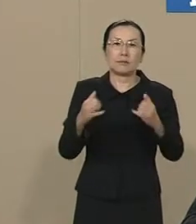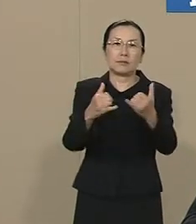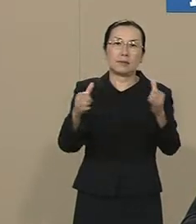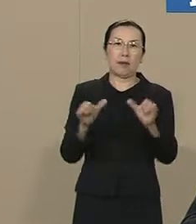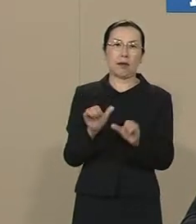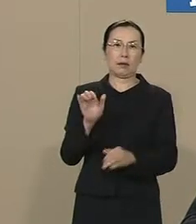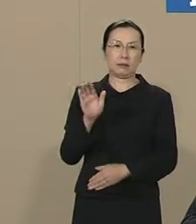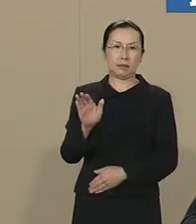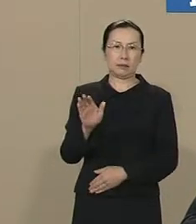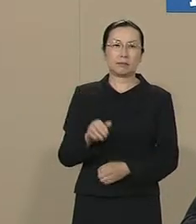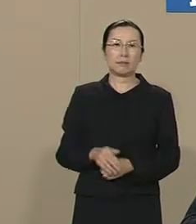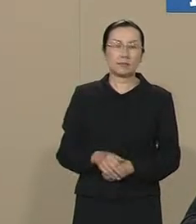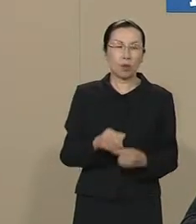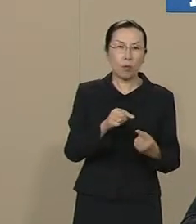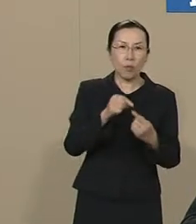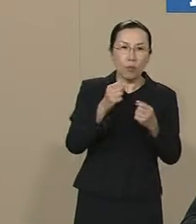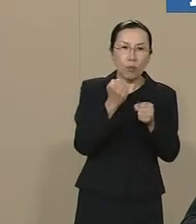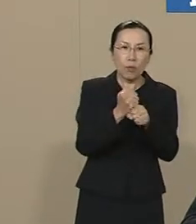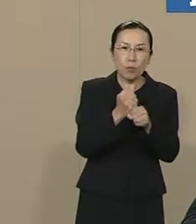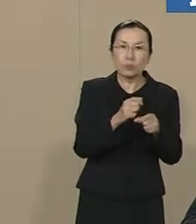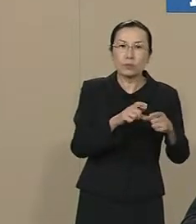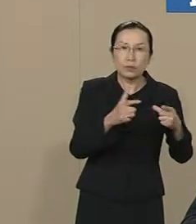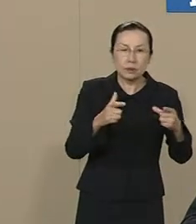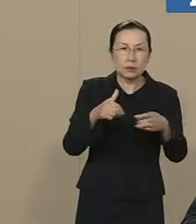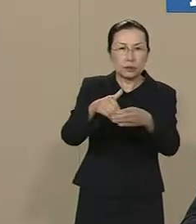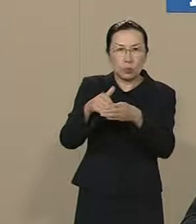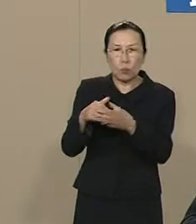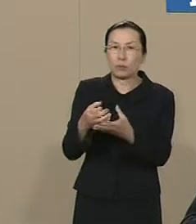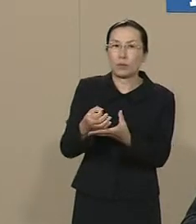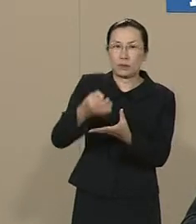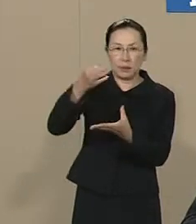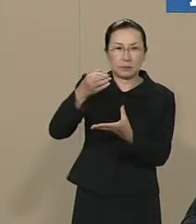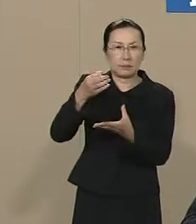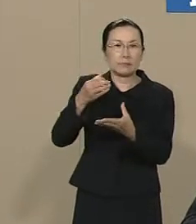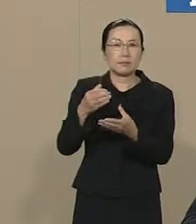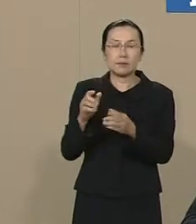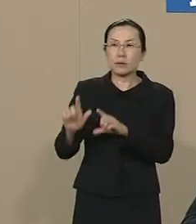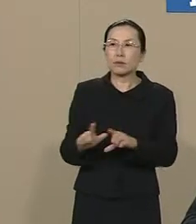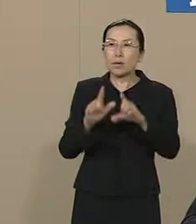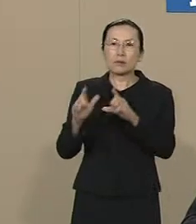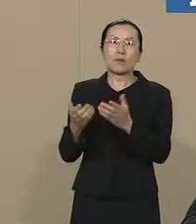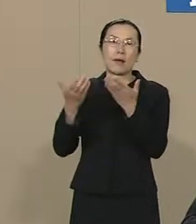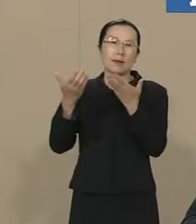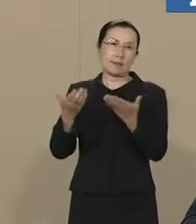雇用をつくり､所得を増やし､ 暮らしを安定させる｡